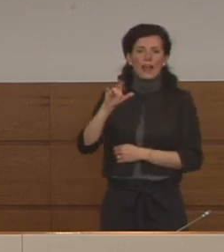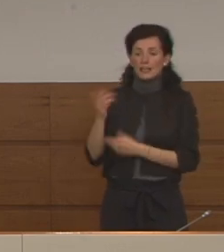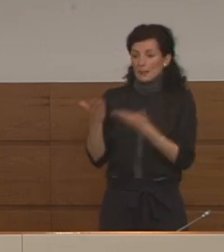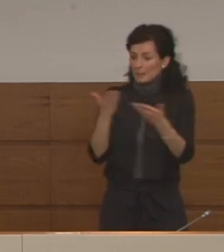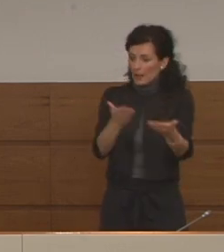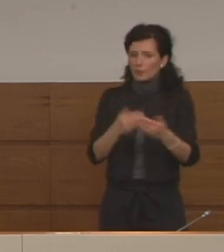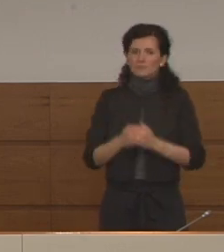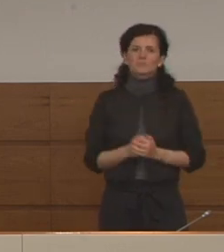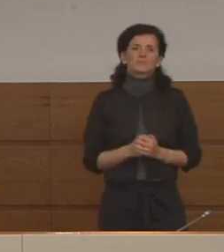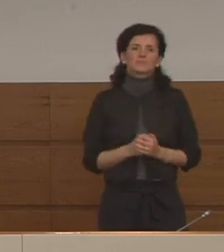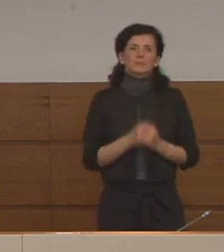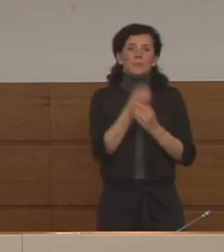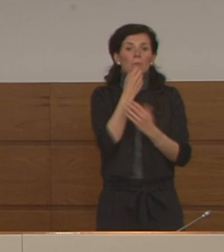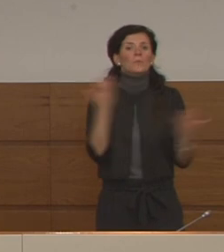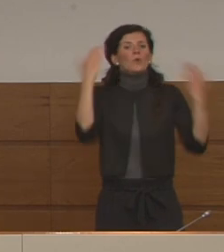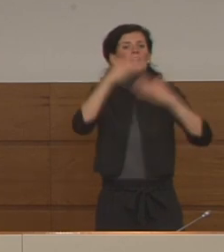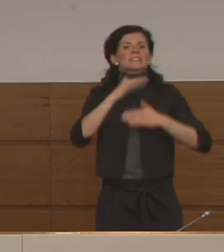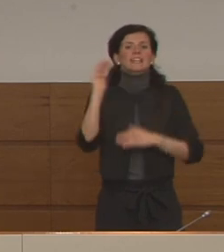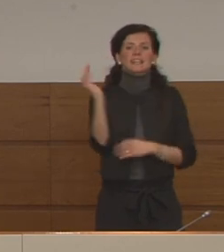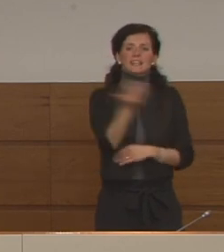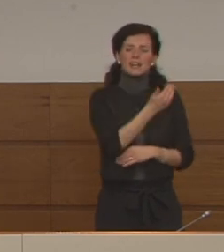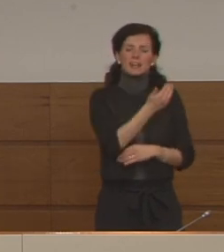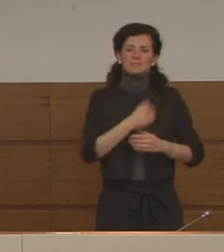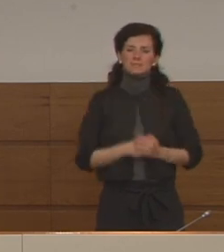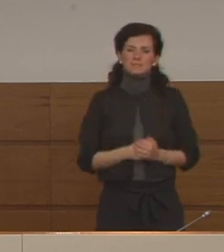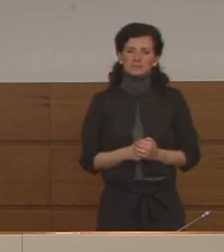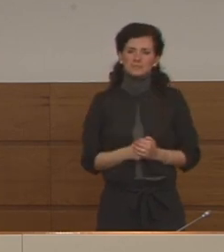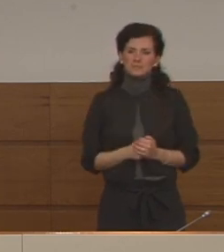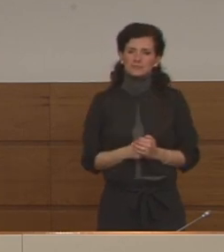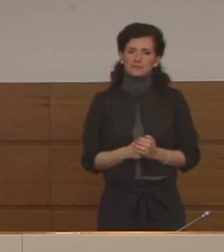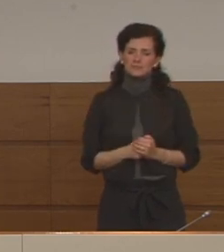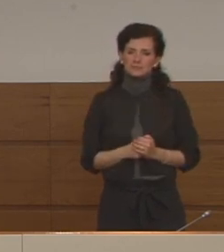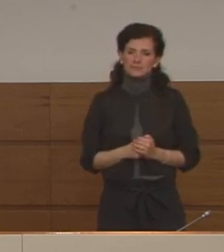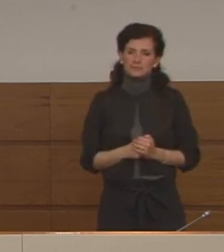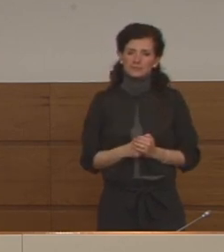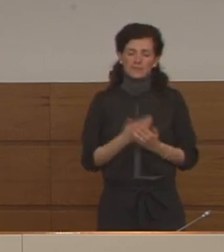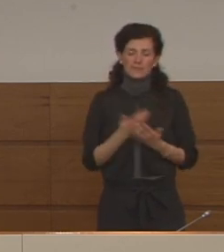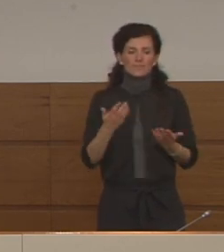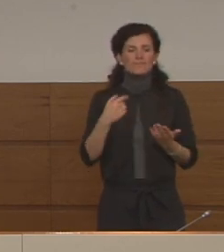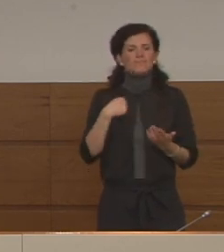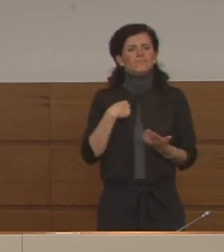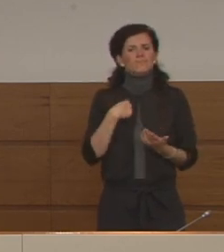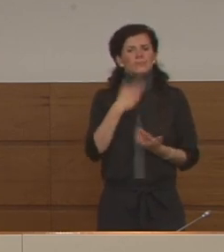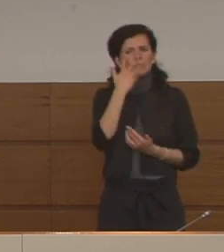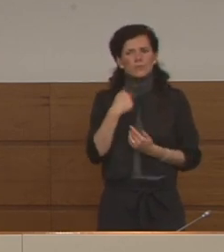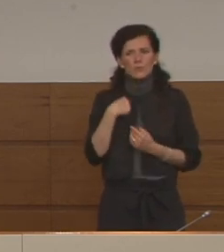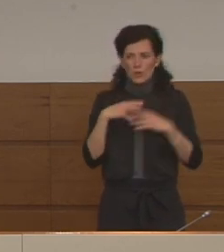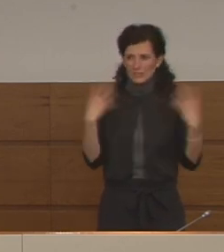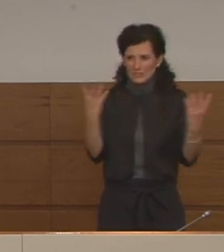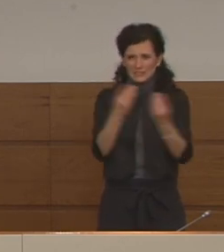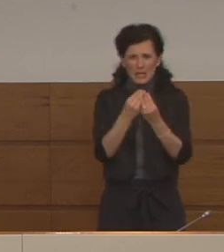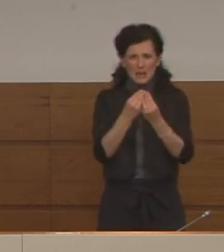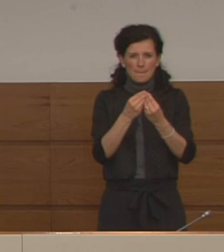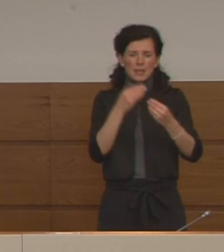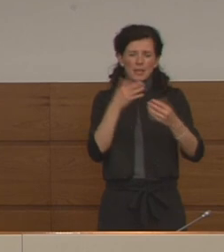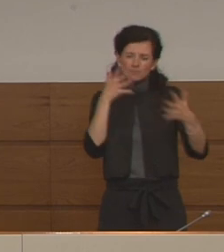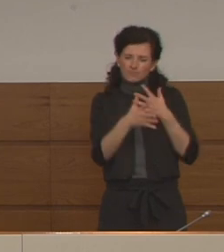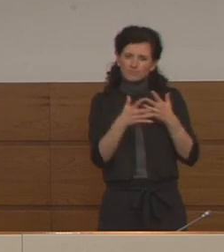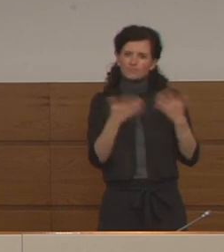Buonasera a tutti. Io vorrei fare un approfondimento insieme voi sui numeri delle terapie intensive, che sono andati